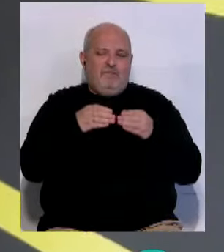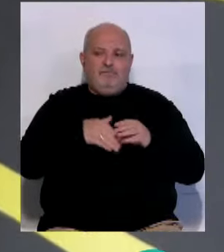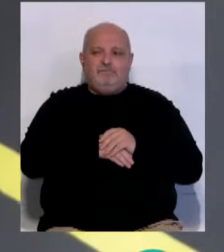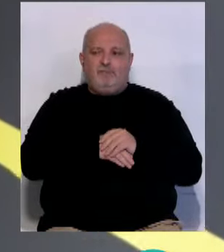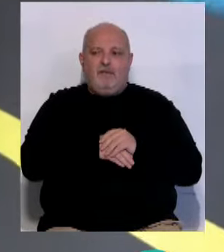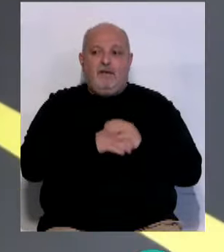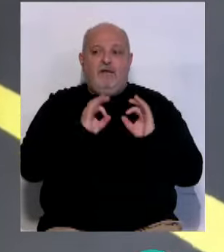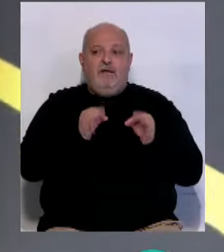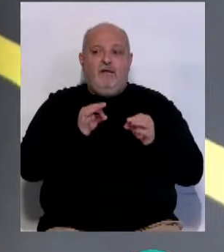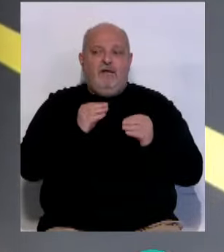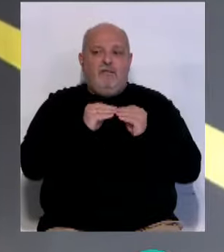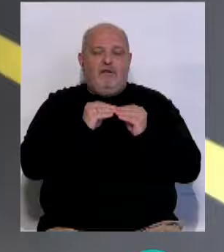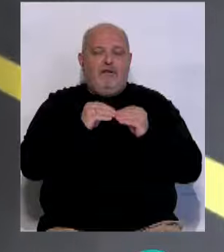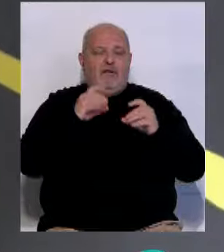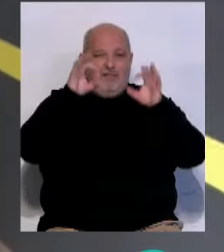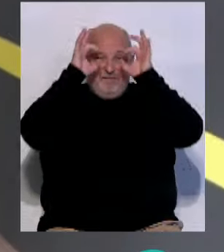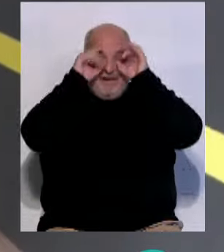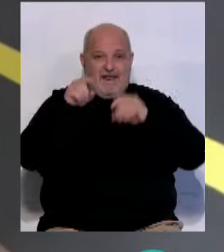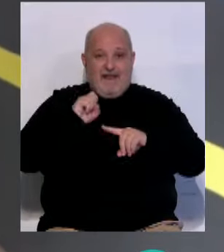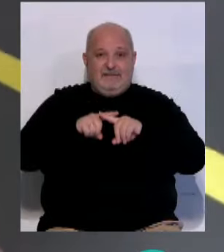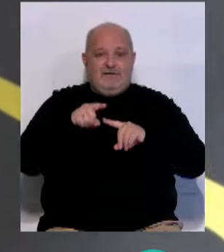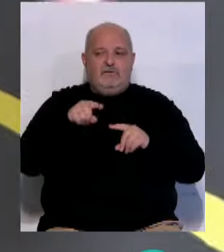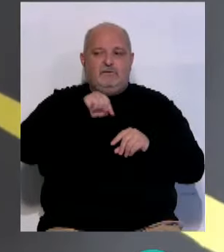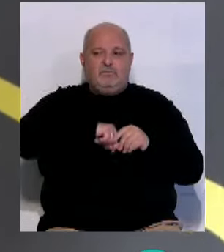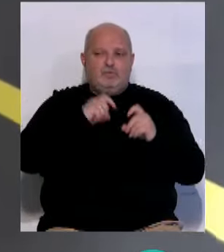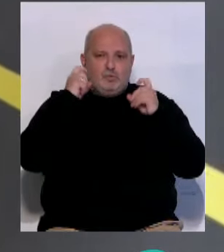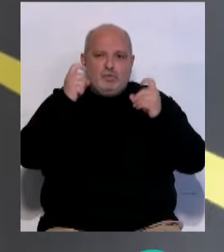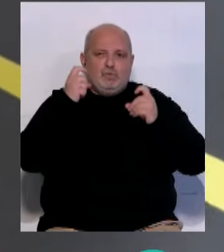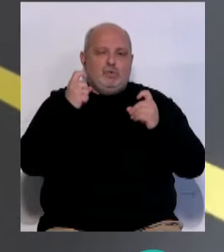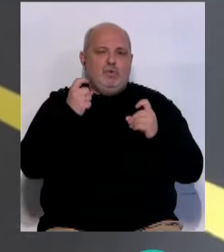es cierto que la forma de Cervera como él dice es muy intenso de estar muy presionando a los